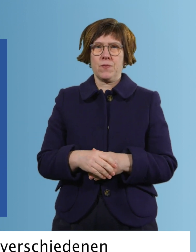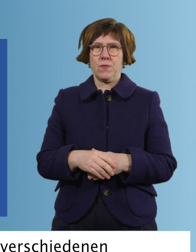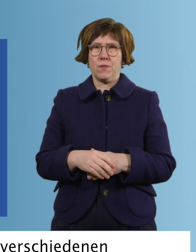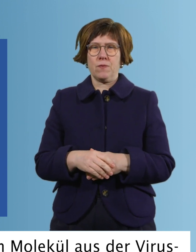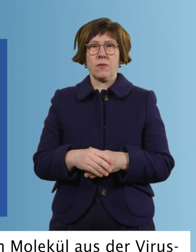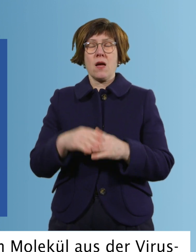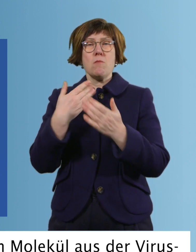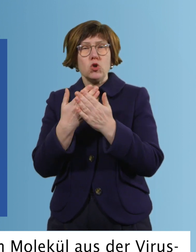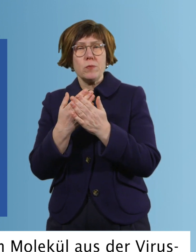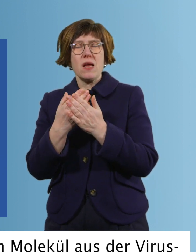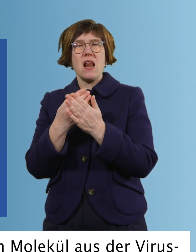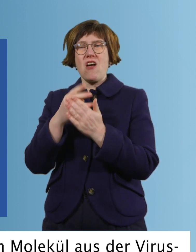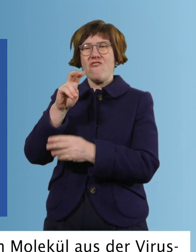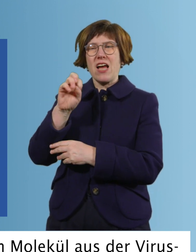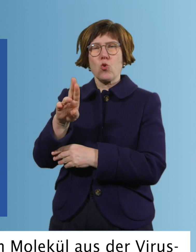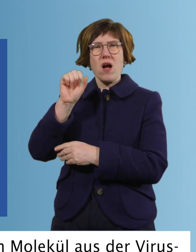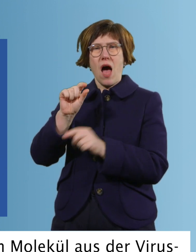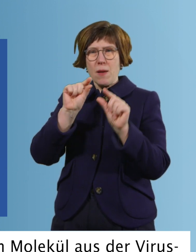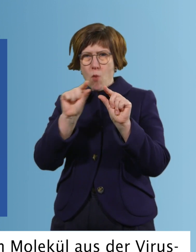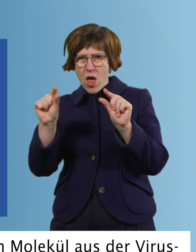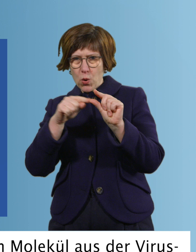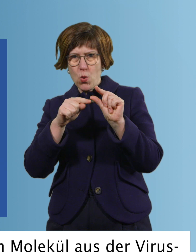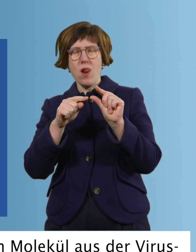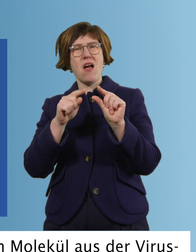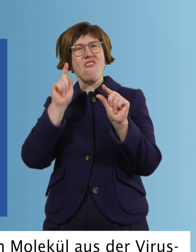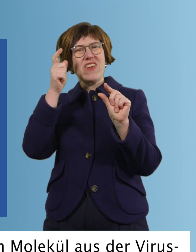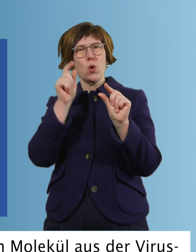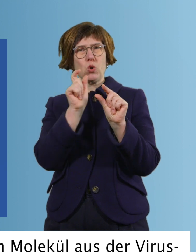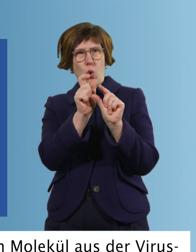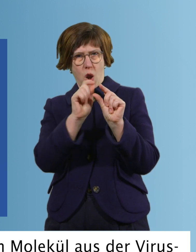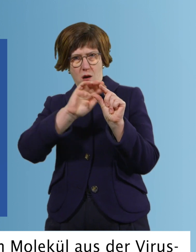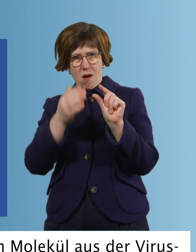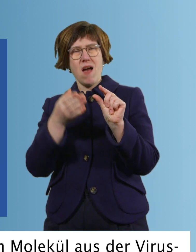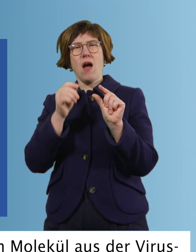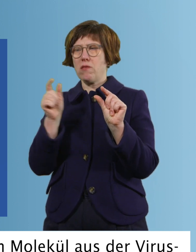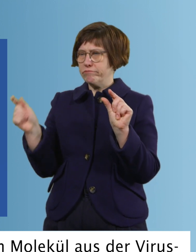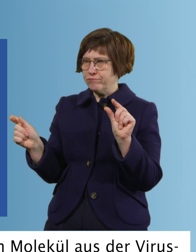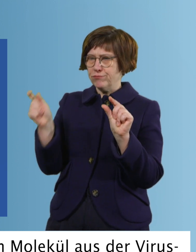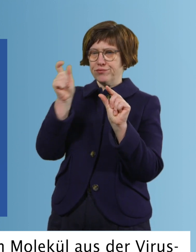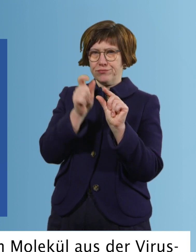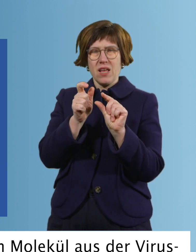So kann in einem Vektor ein Molekül aus der Virushülle des Vektors gegen ein Molekül